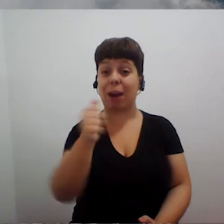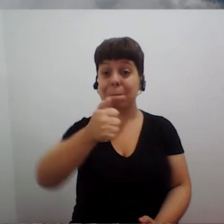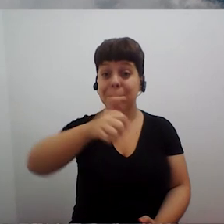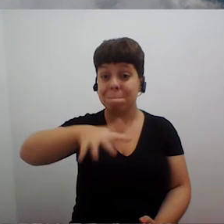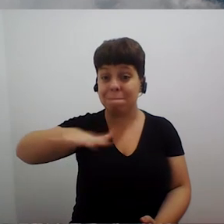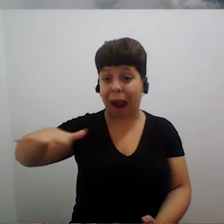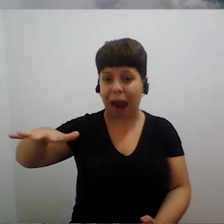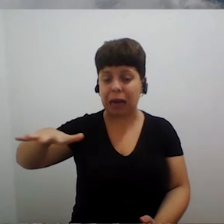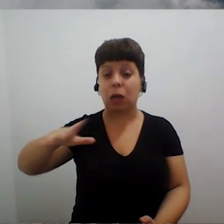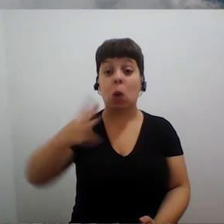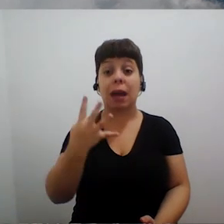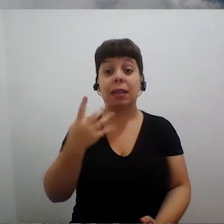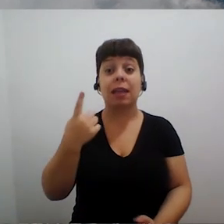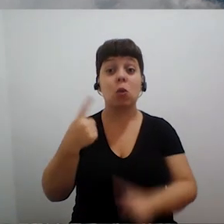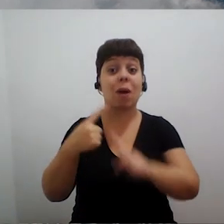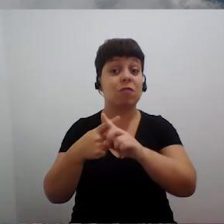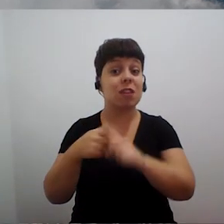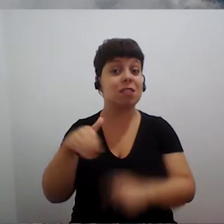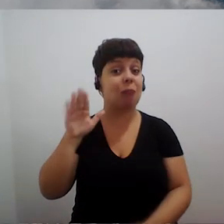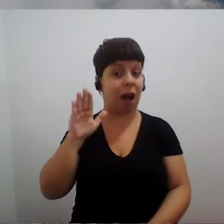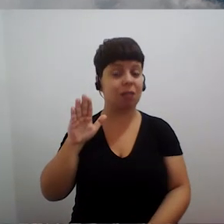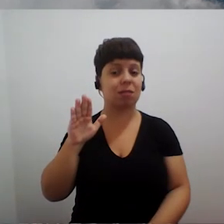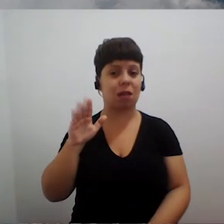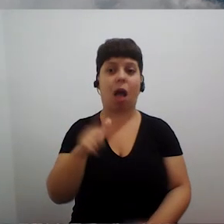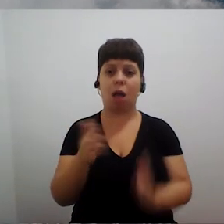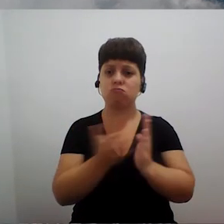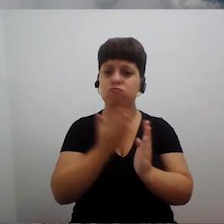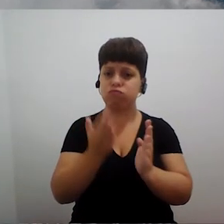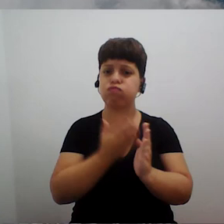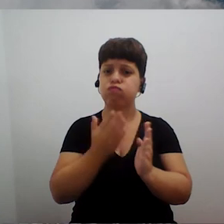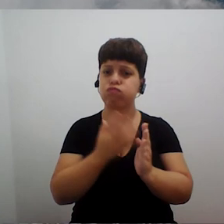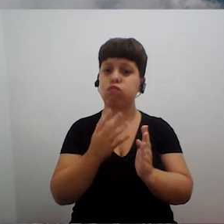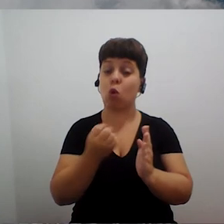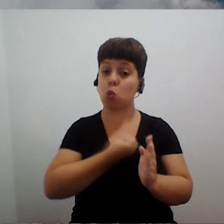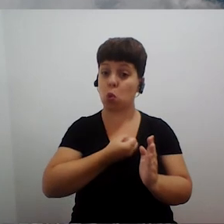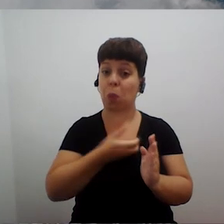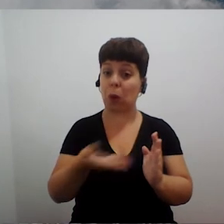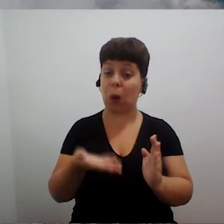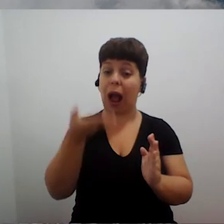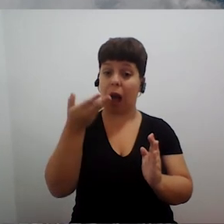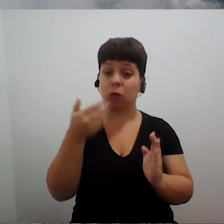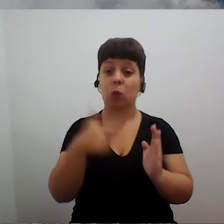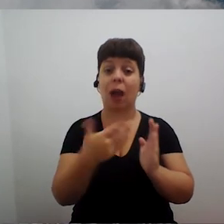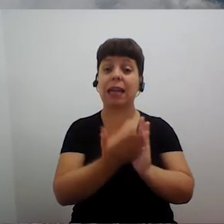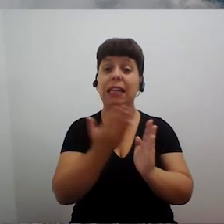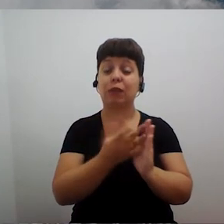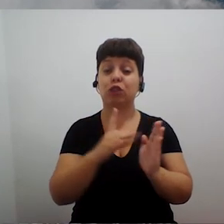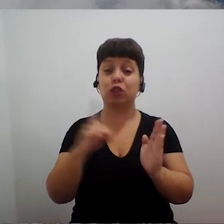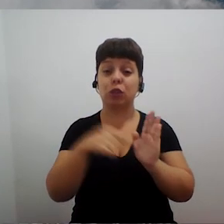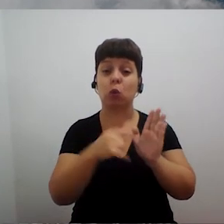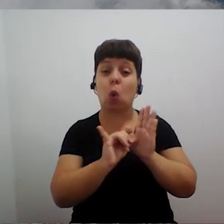um número muito significativo no livro divino que fala sobre os grandes verdades, também cuida